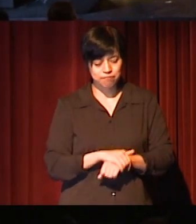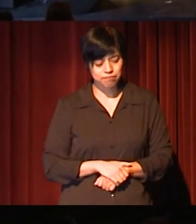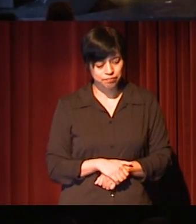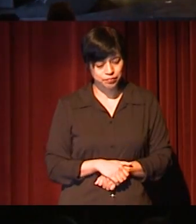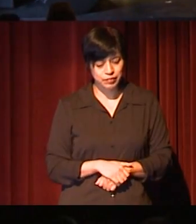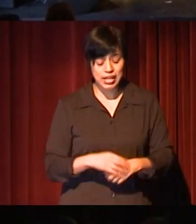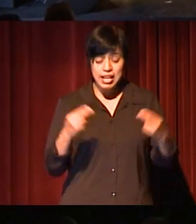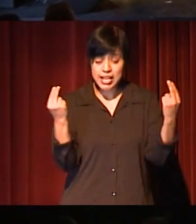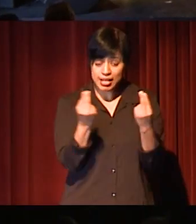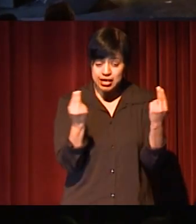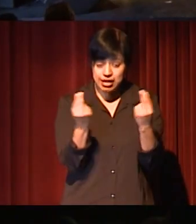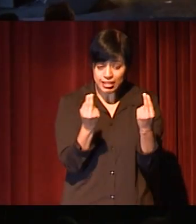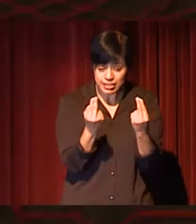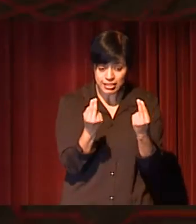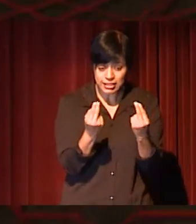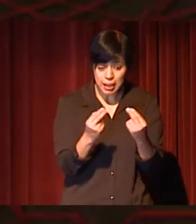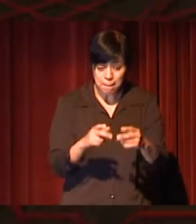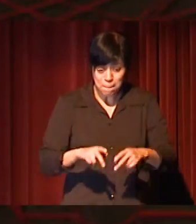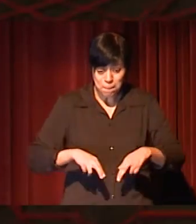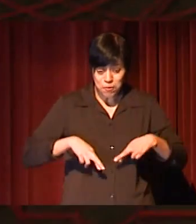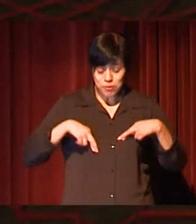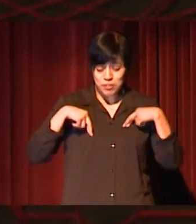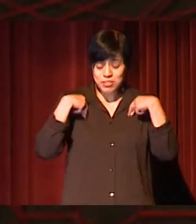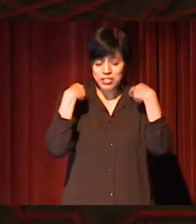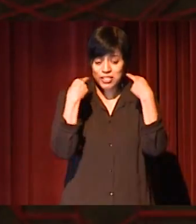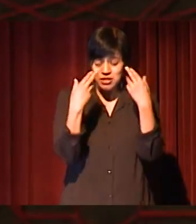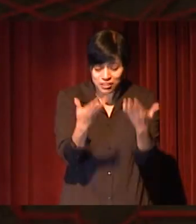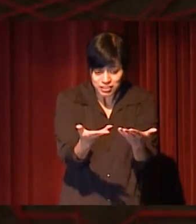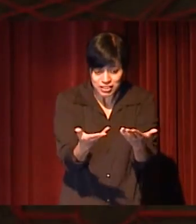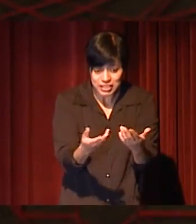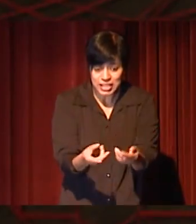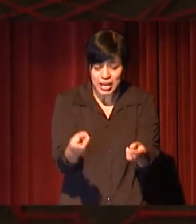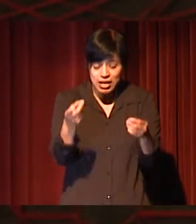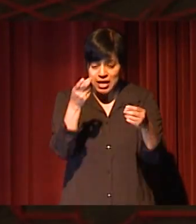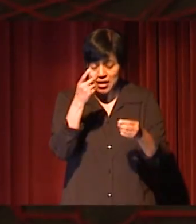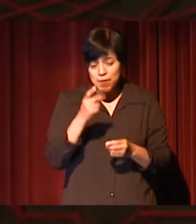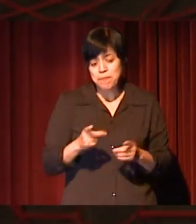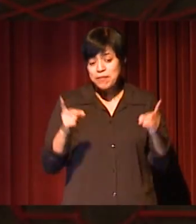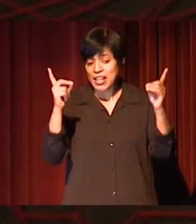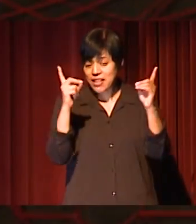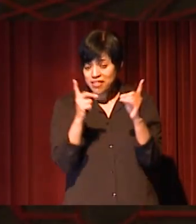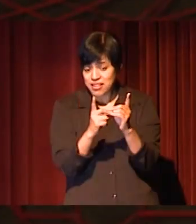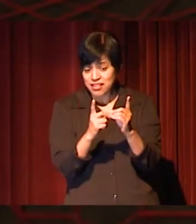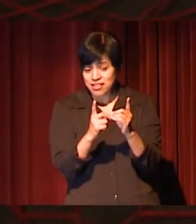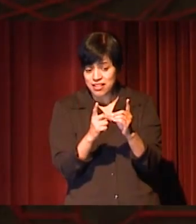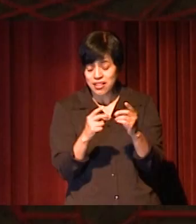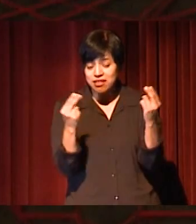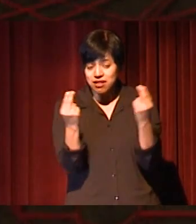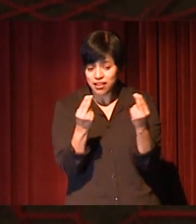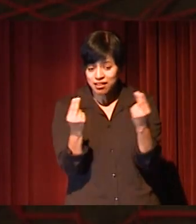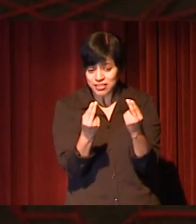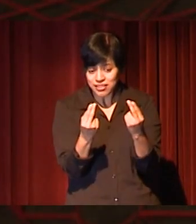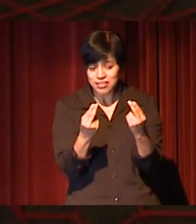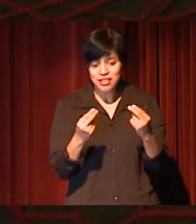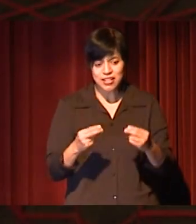Necesitamos devolverle a los docentes la dignidad que merecen, darles esa admiración.